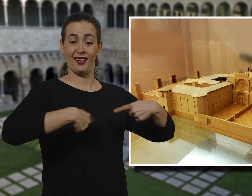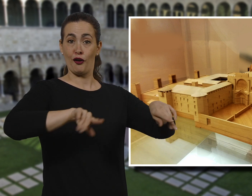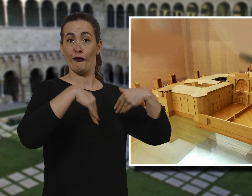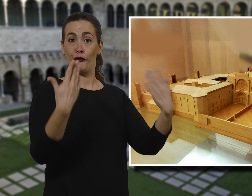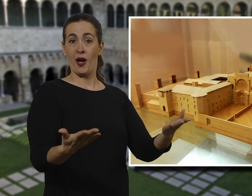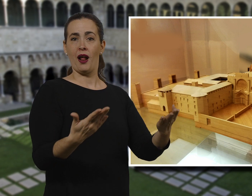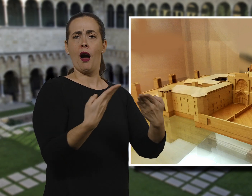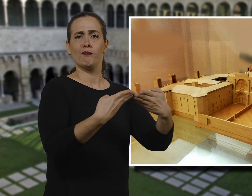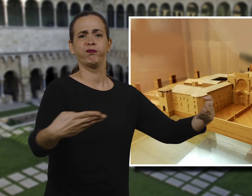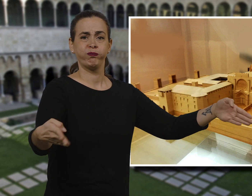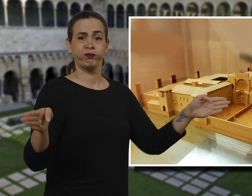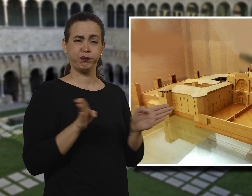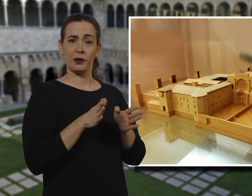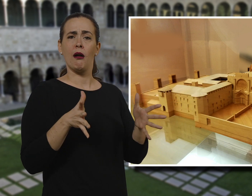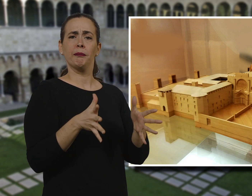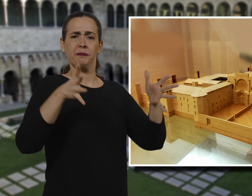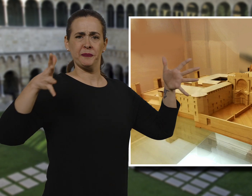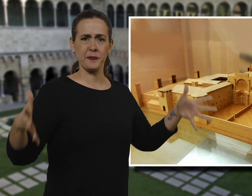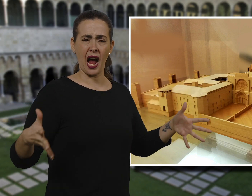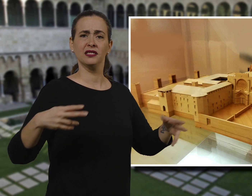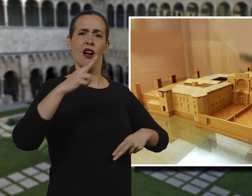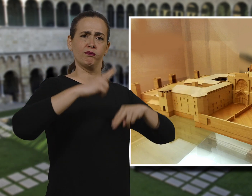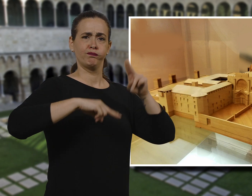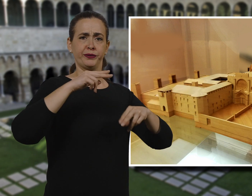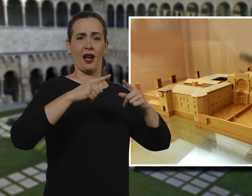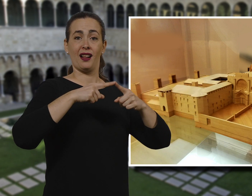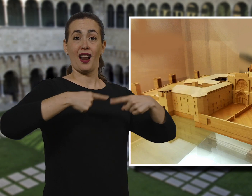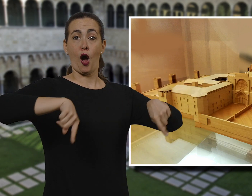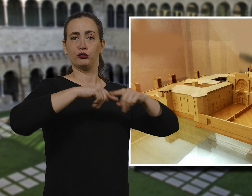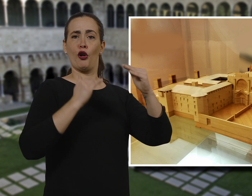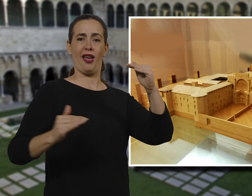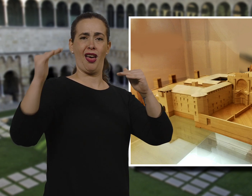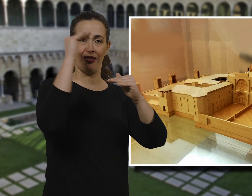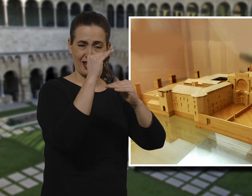S’amplia el recinte murallat, i es construeixen el claustre superior